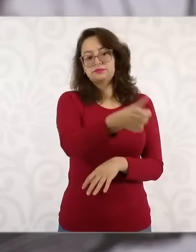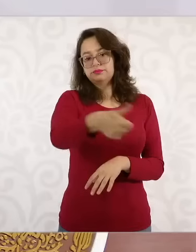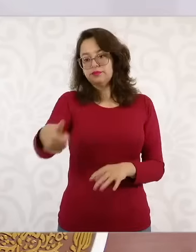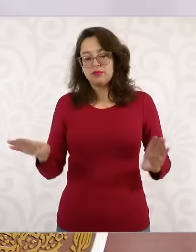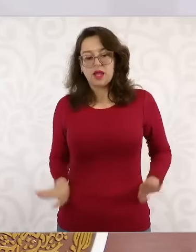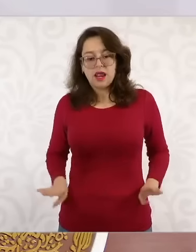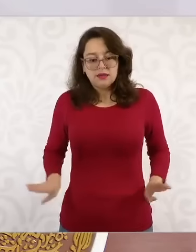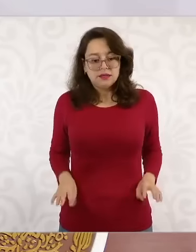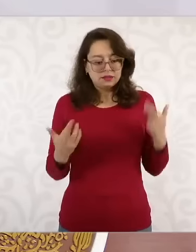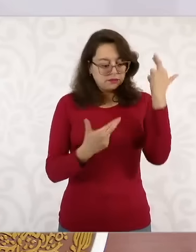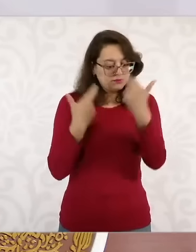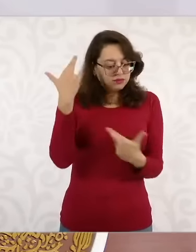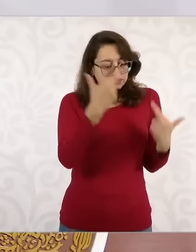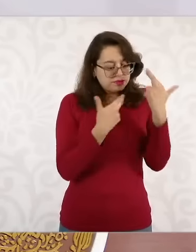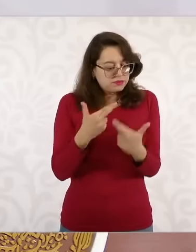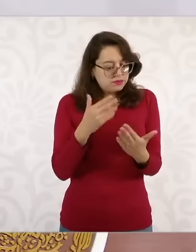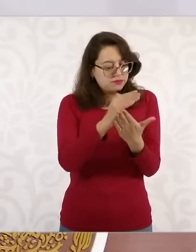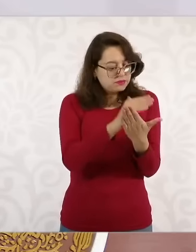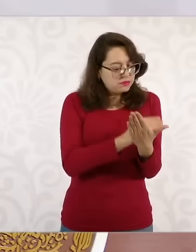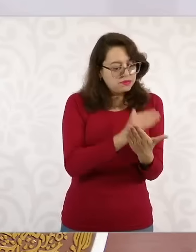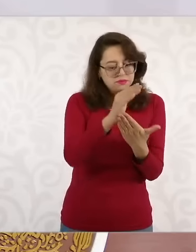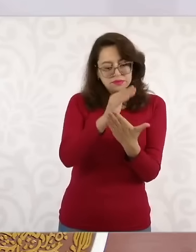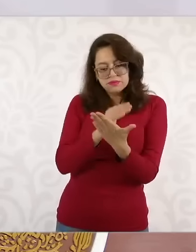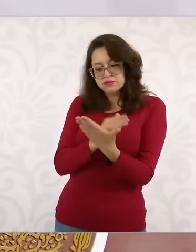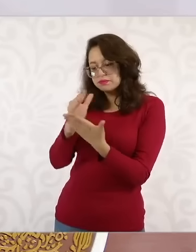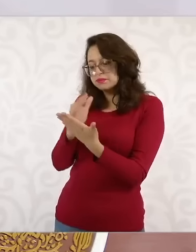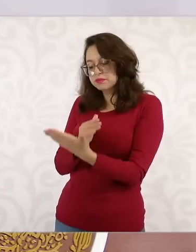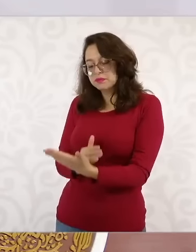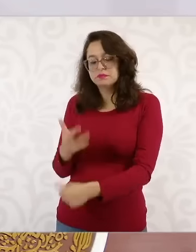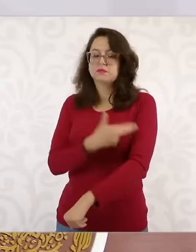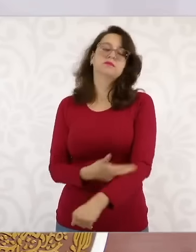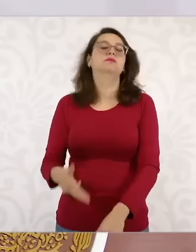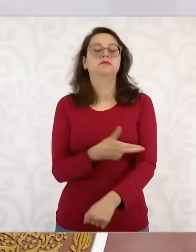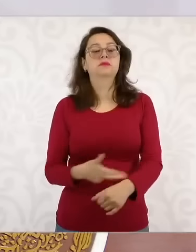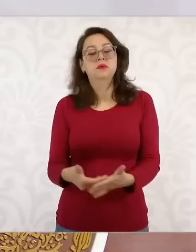proyectos, así como el estado de gestiones y trabajos previos. Todo esto con el objetivo de